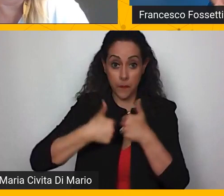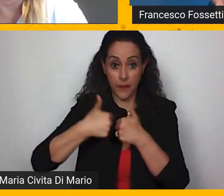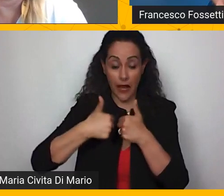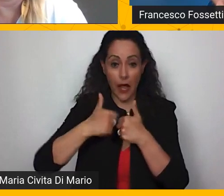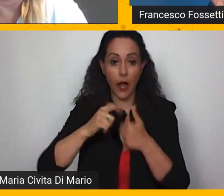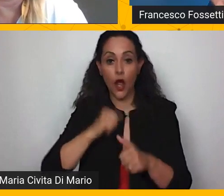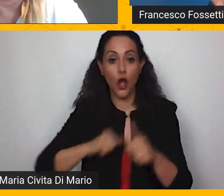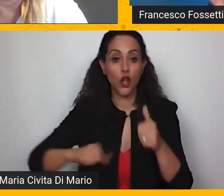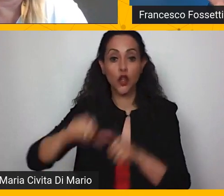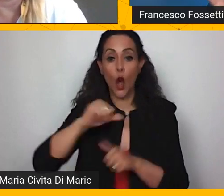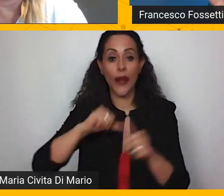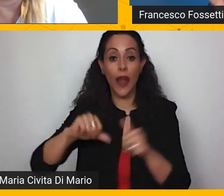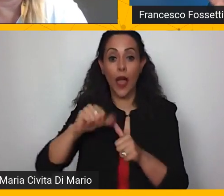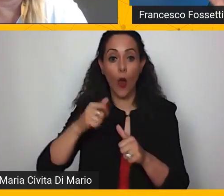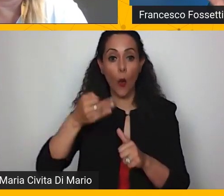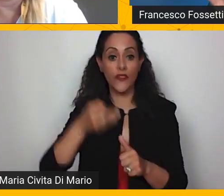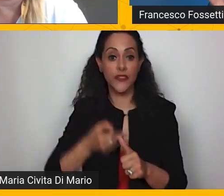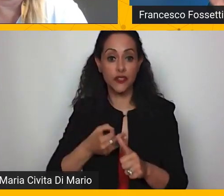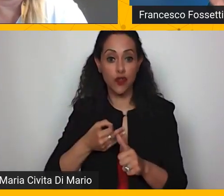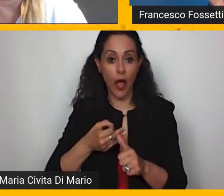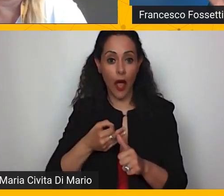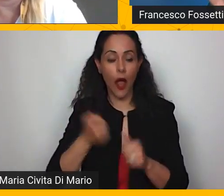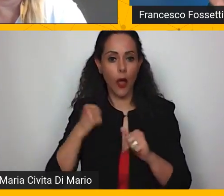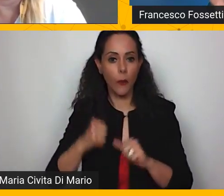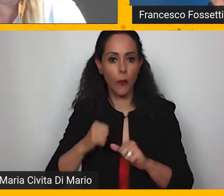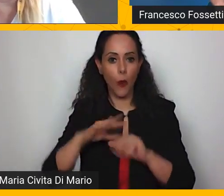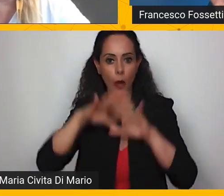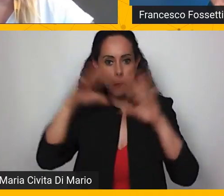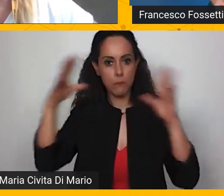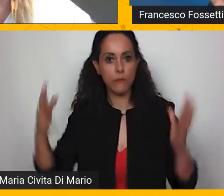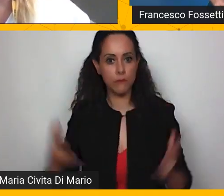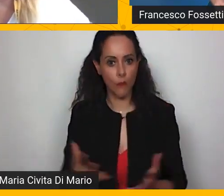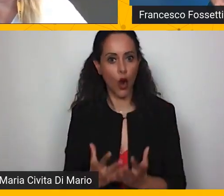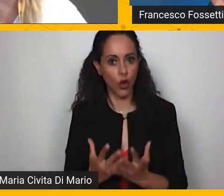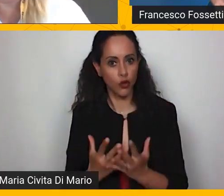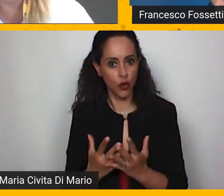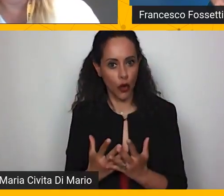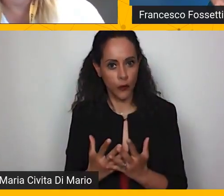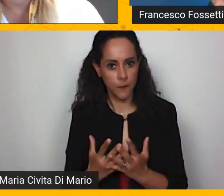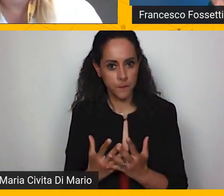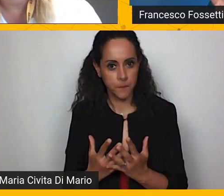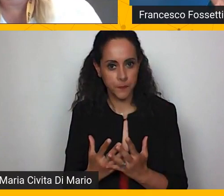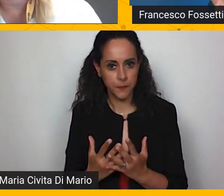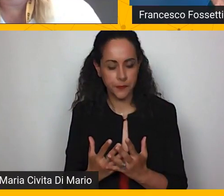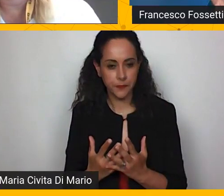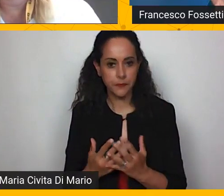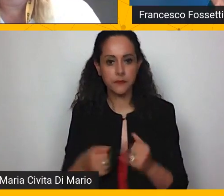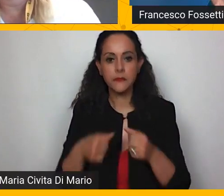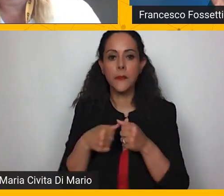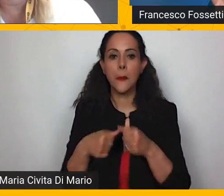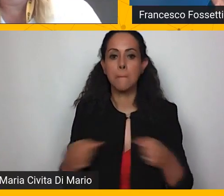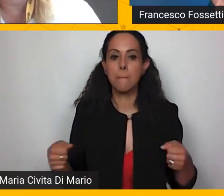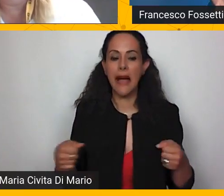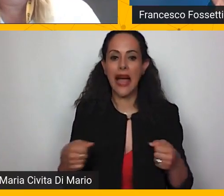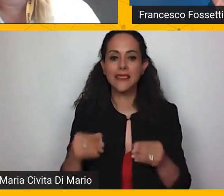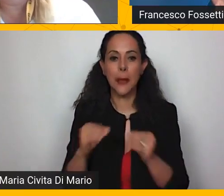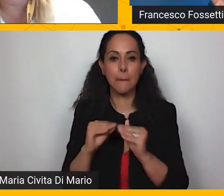nelle eh nei tornei poi ufficiali addirittura magari di andare in giro per il mondo